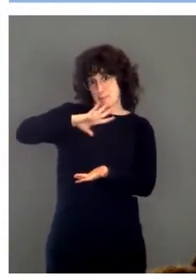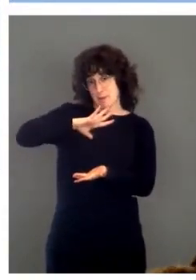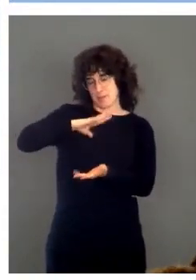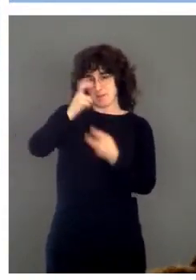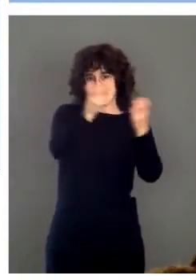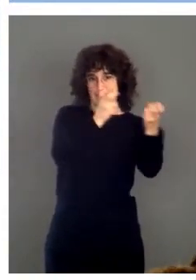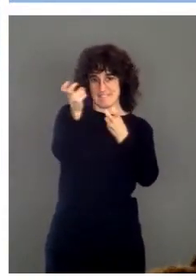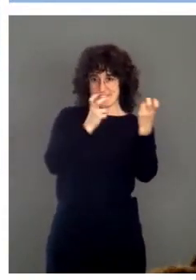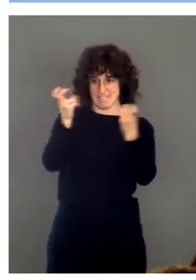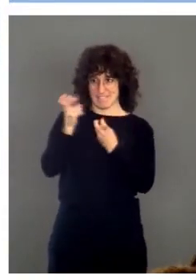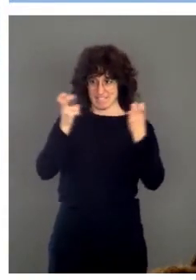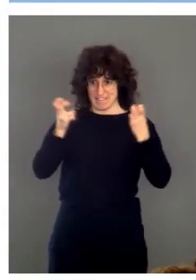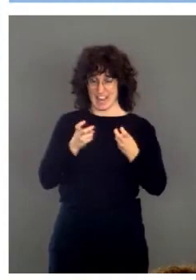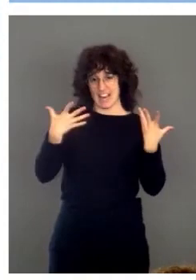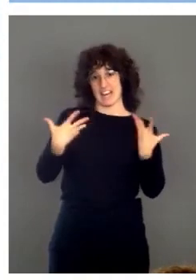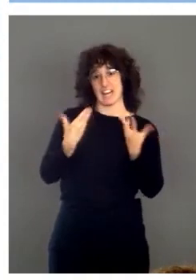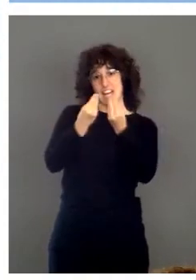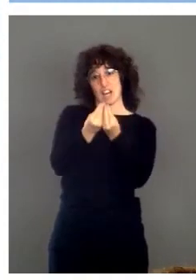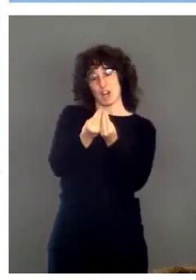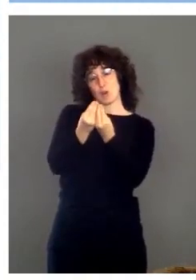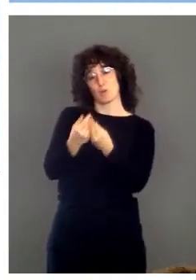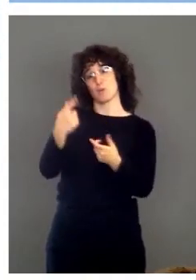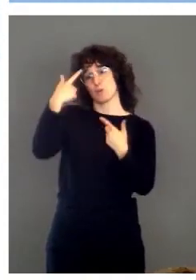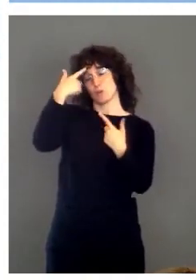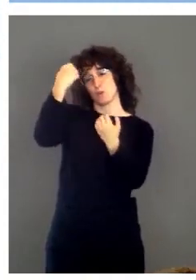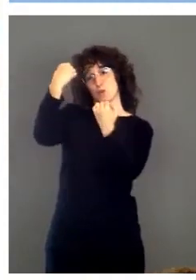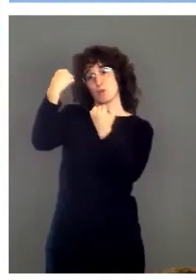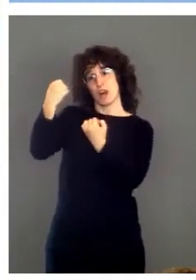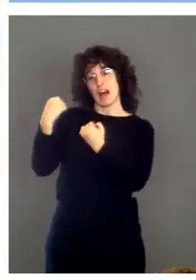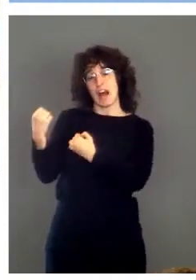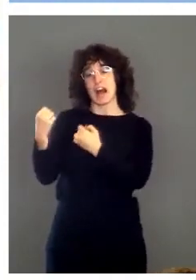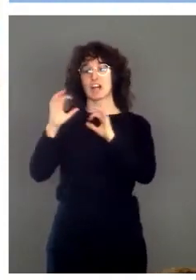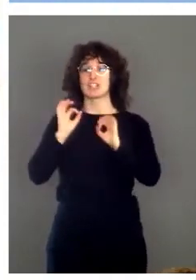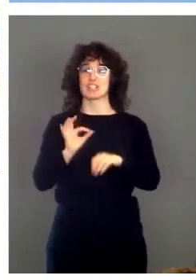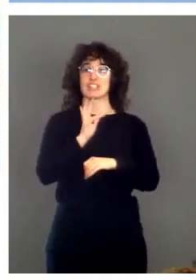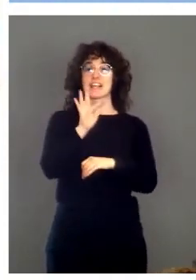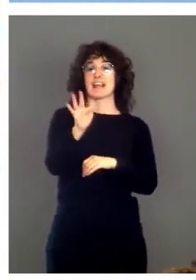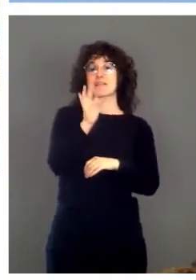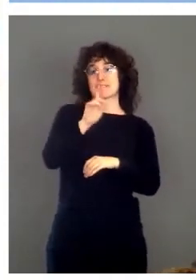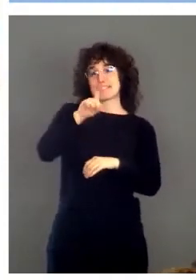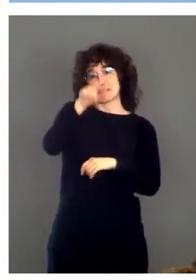Aquí con las autoridades con la EH las diferentes Entidades que han entregado los premios para esa foto final y a los demás